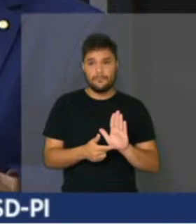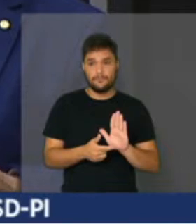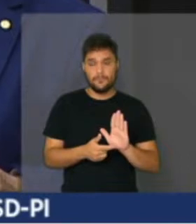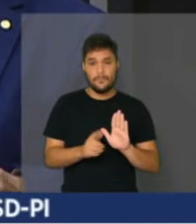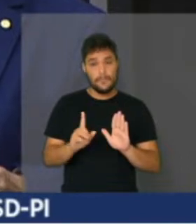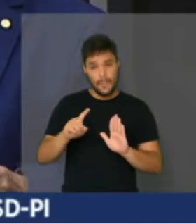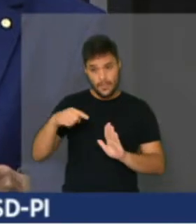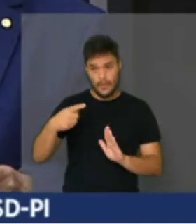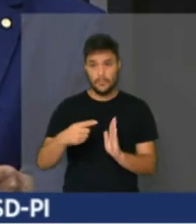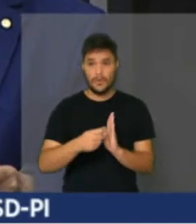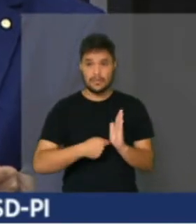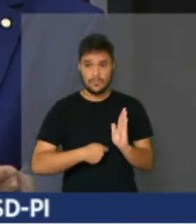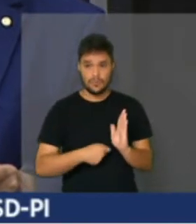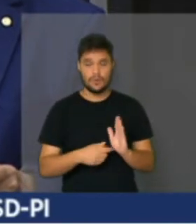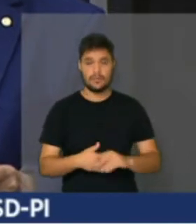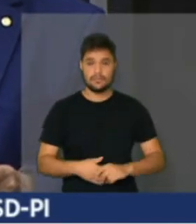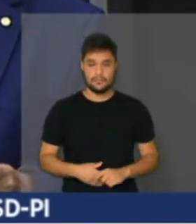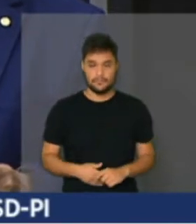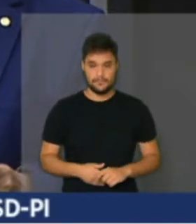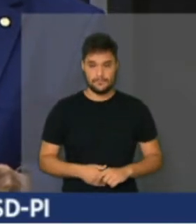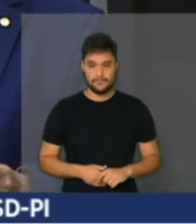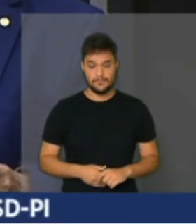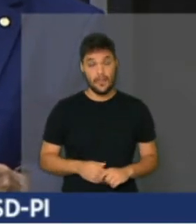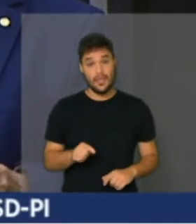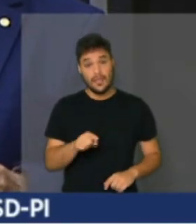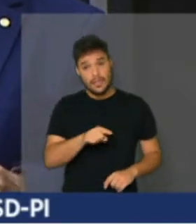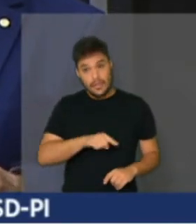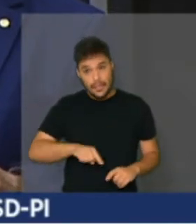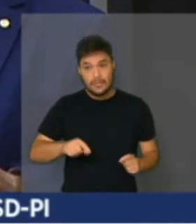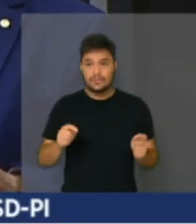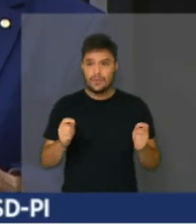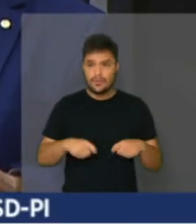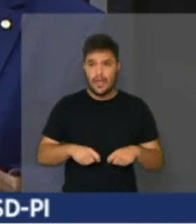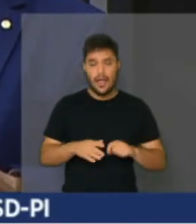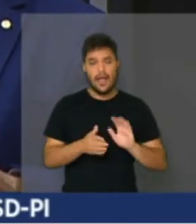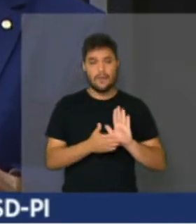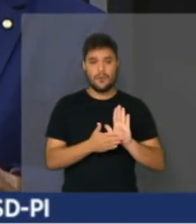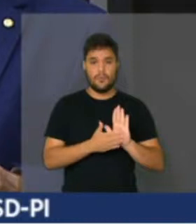FAZENDO COM QUE A MEDIDA AQUI DEBATIDA TENHA SEUS EFEITOS